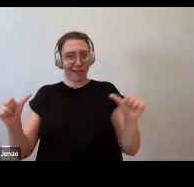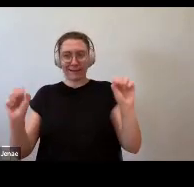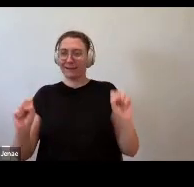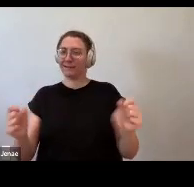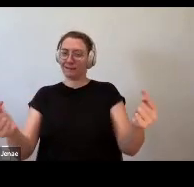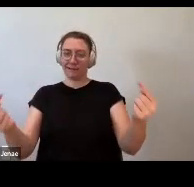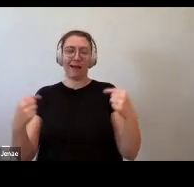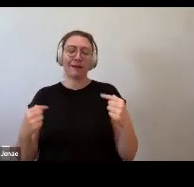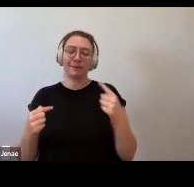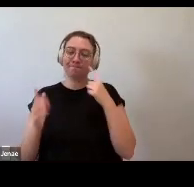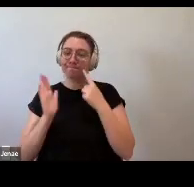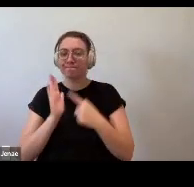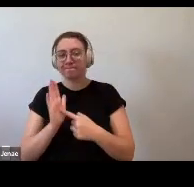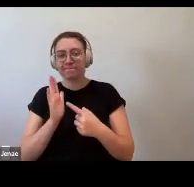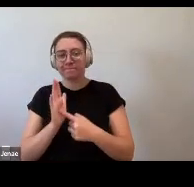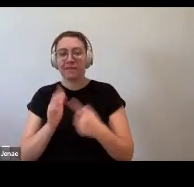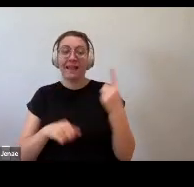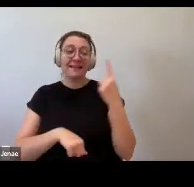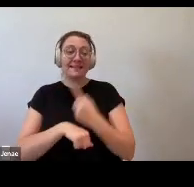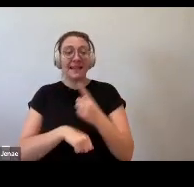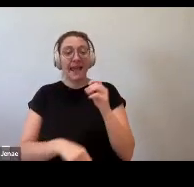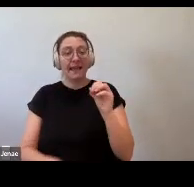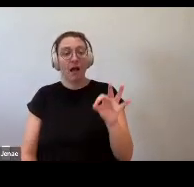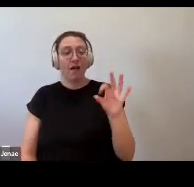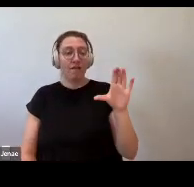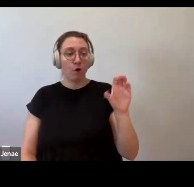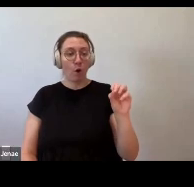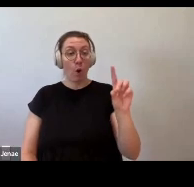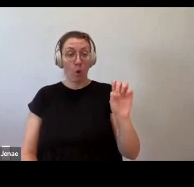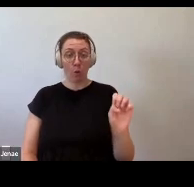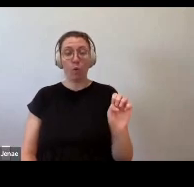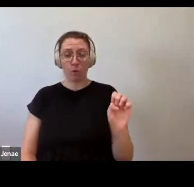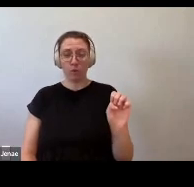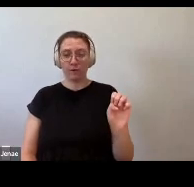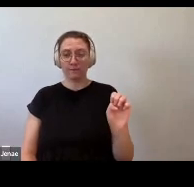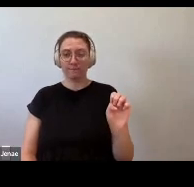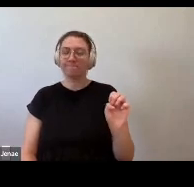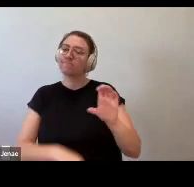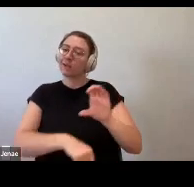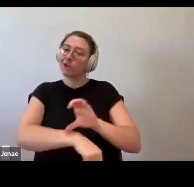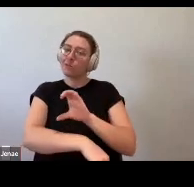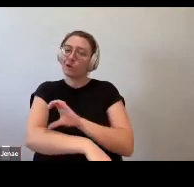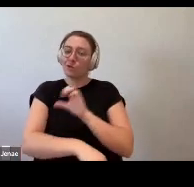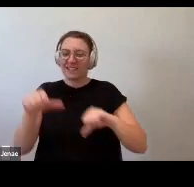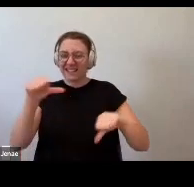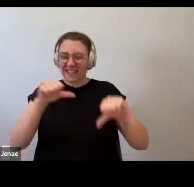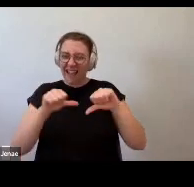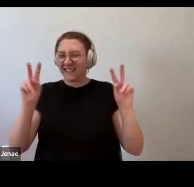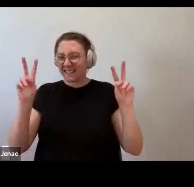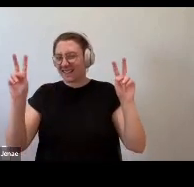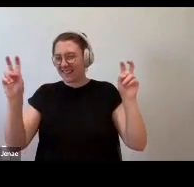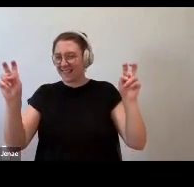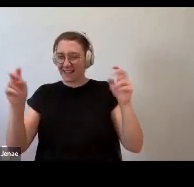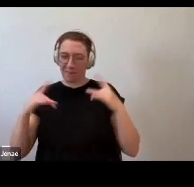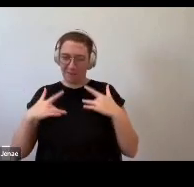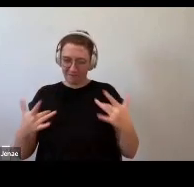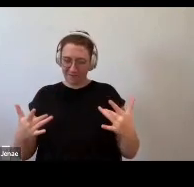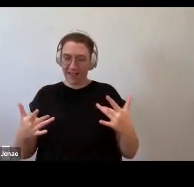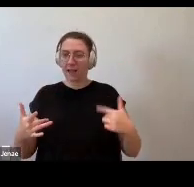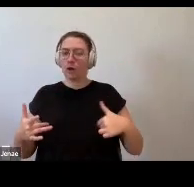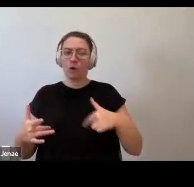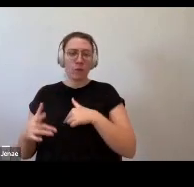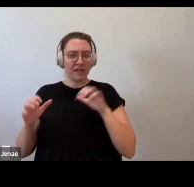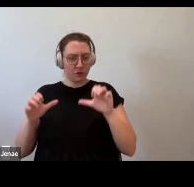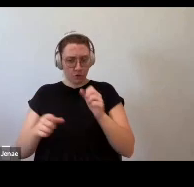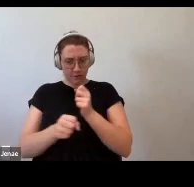ejemplo, tenemos el Día del Código, un evento anual con temática de informática para que